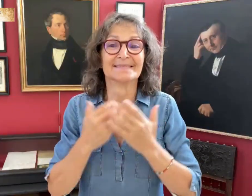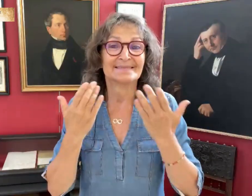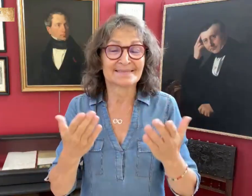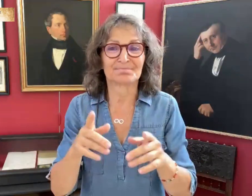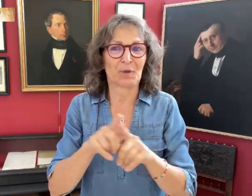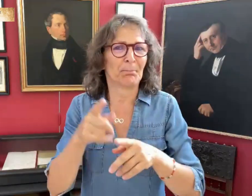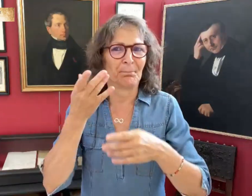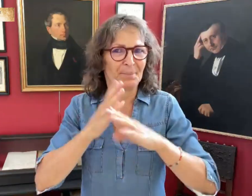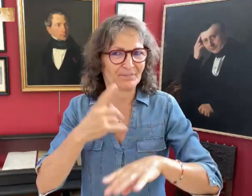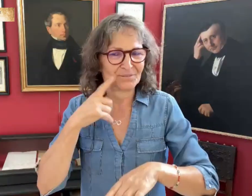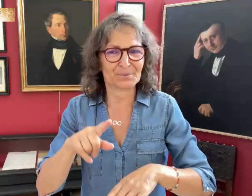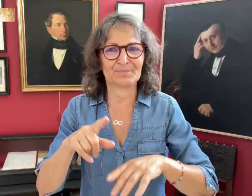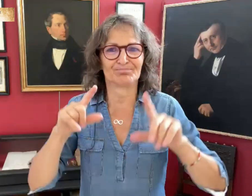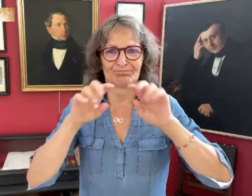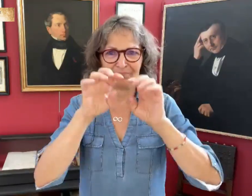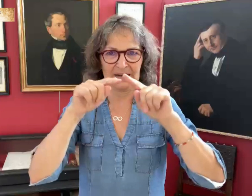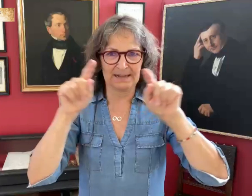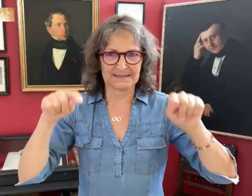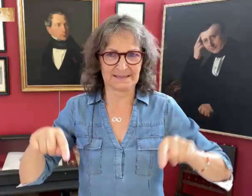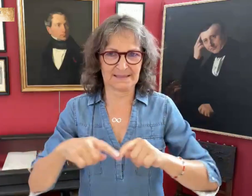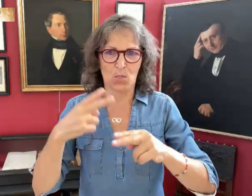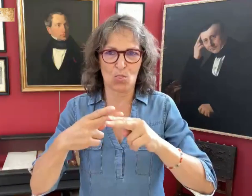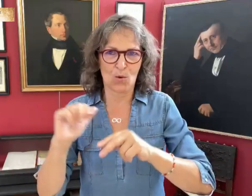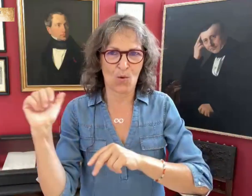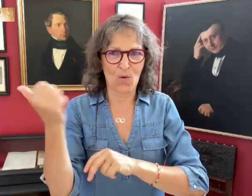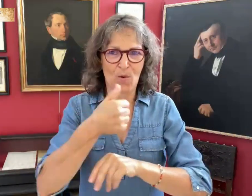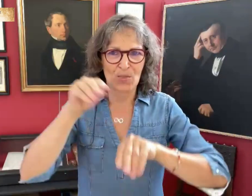Comme prévu, la liste des donateurs